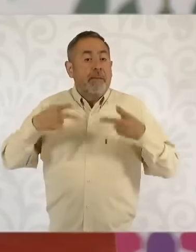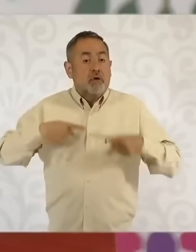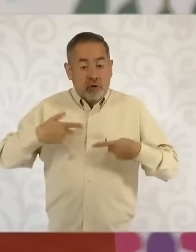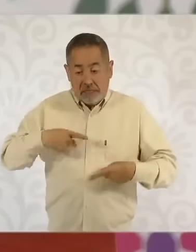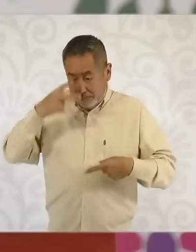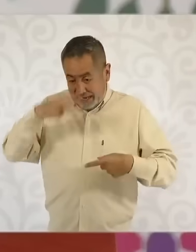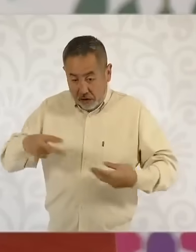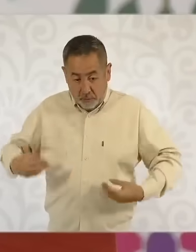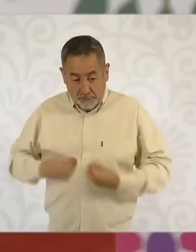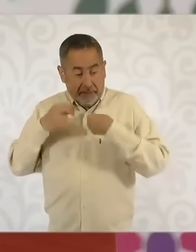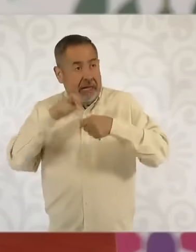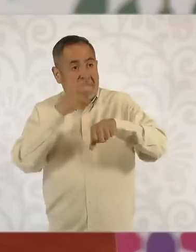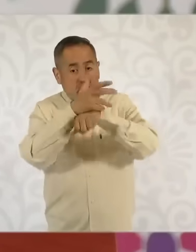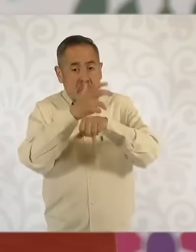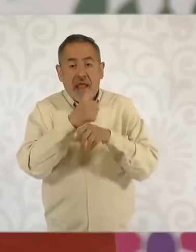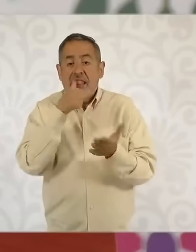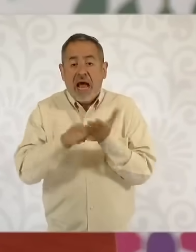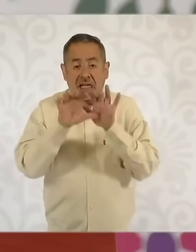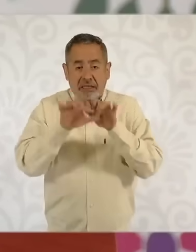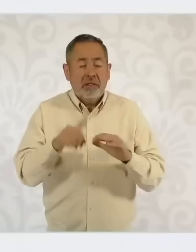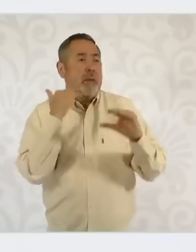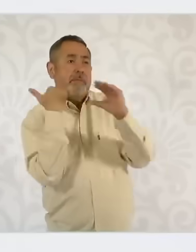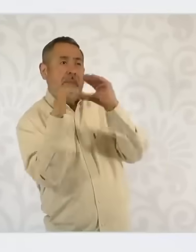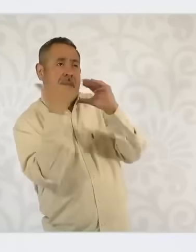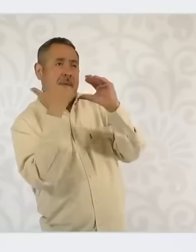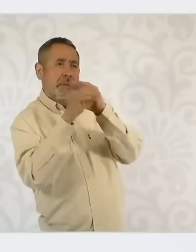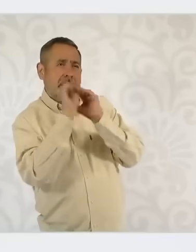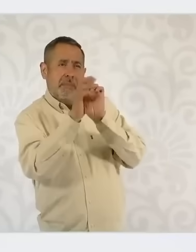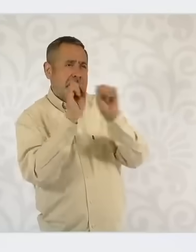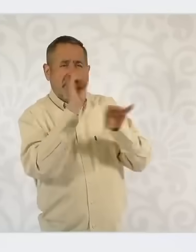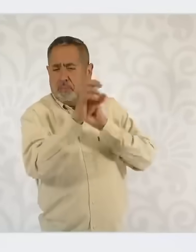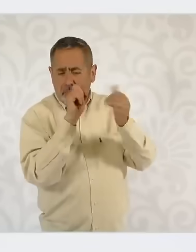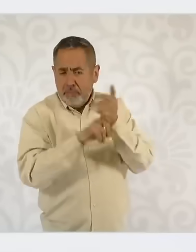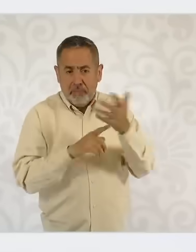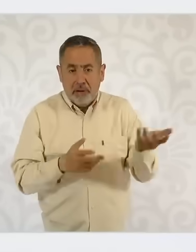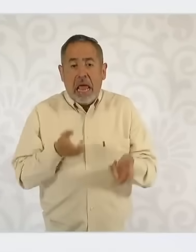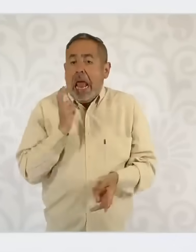fue platicado su momento con el secretario del Departamento de Estado en este marco de